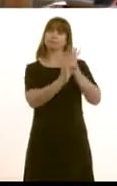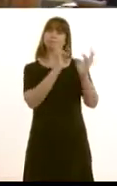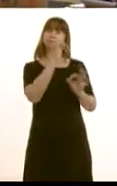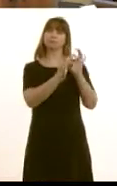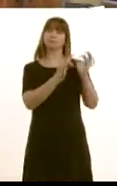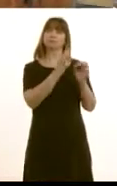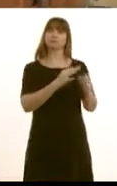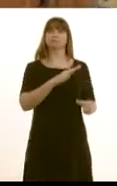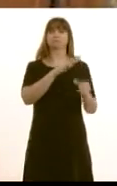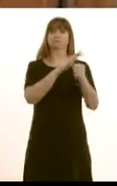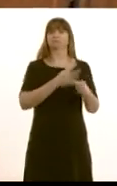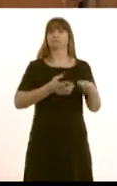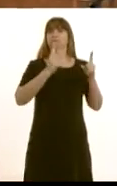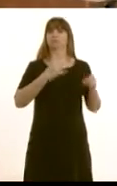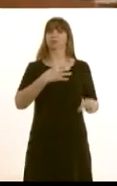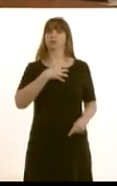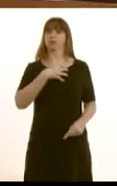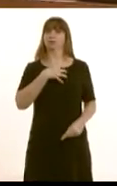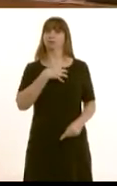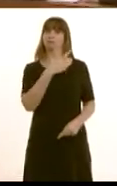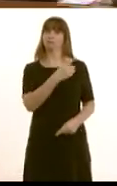item this afternoon is questions to the First Minister, and question 1 is Sandy Mewies.